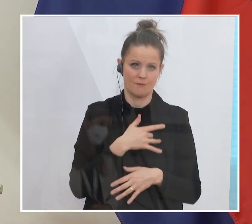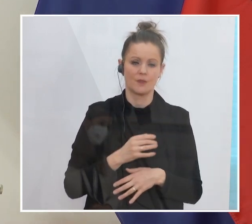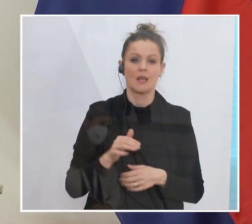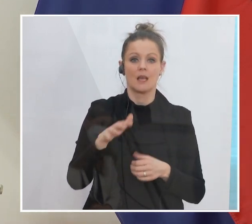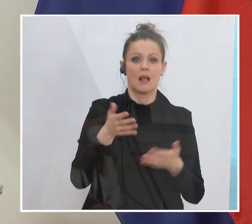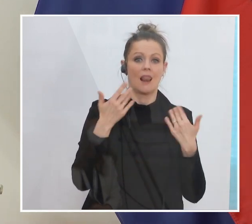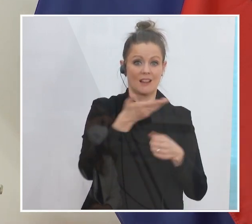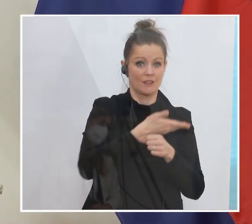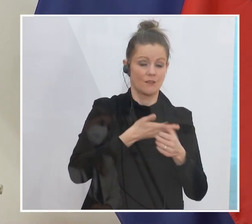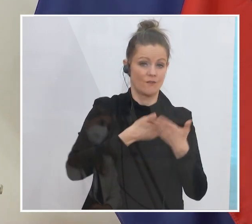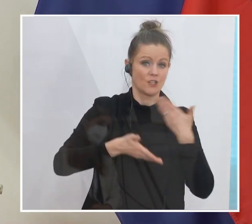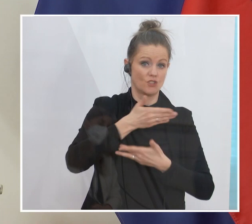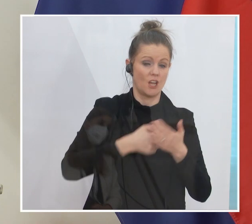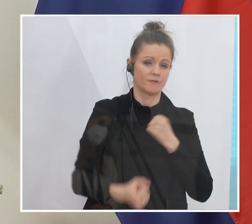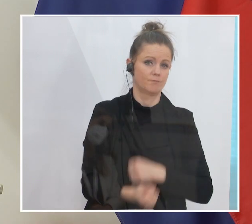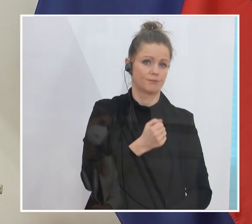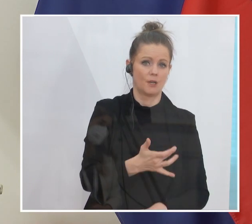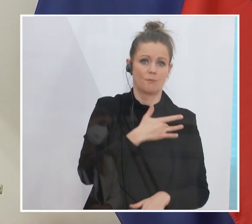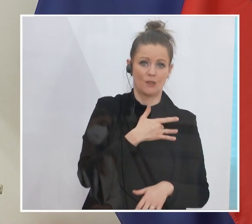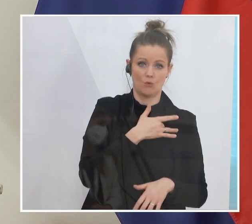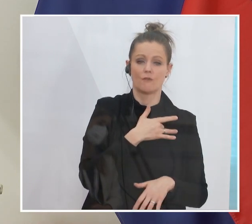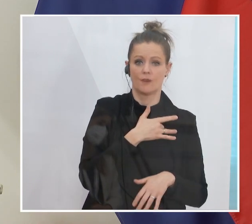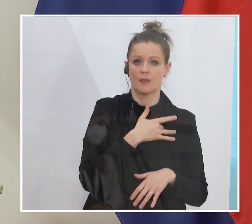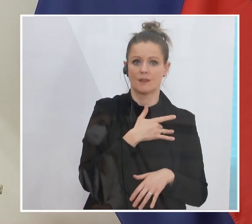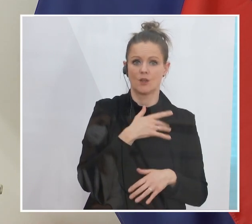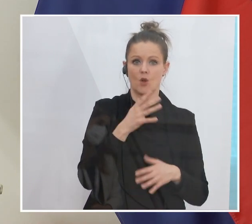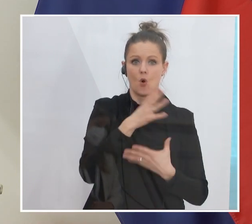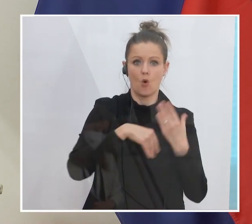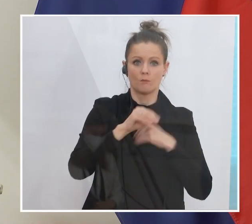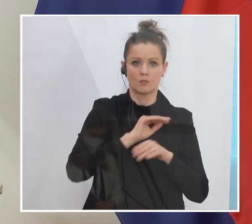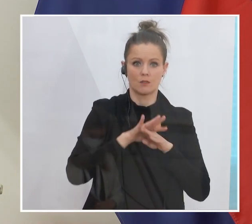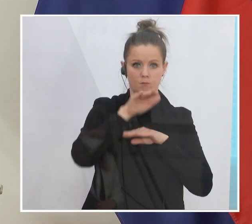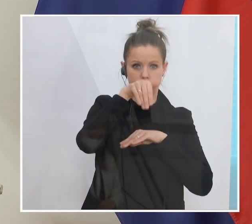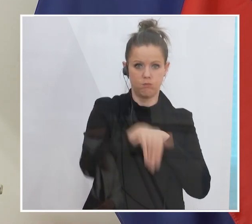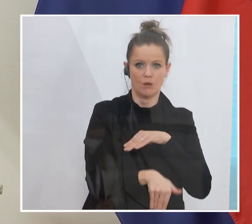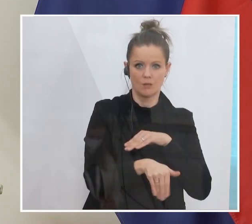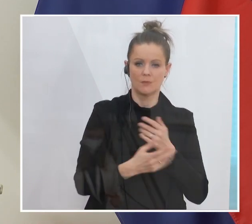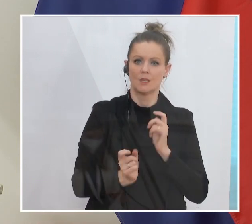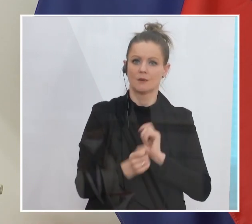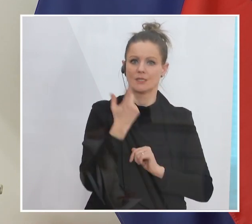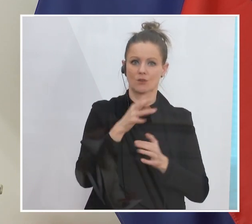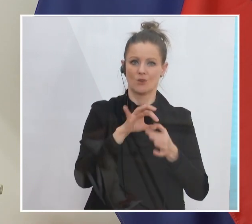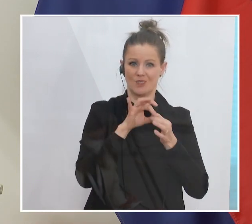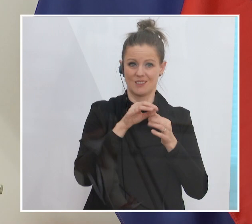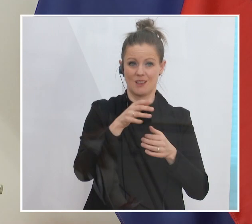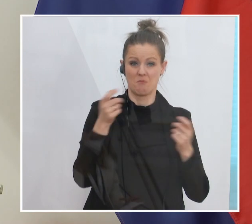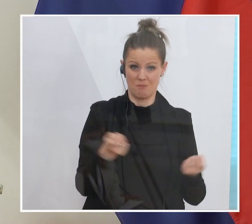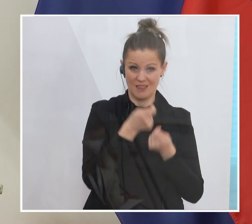massiv betroffen von Umsatzeinbrüchen, vor allem eben auch jene Betriebe und Branchen,